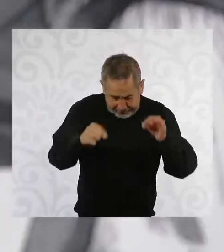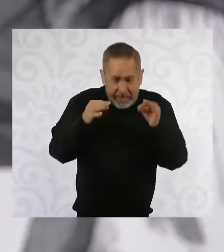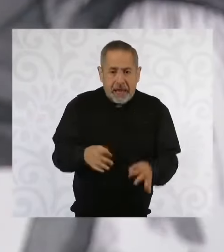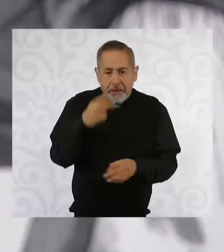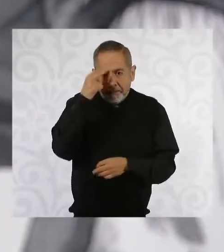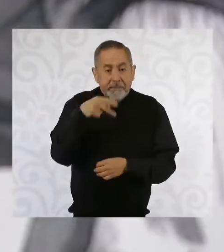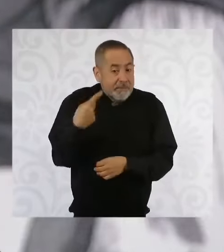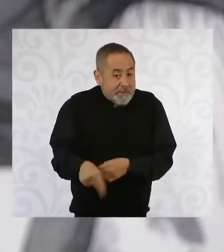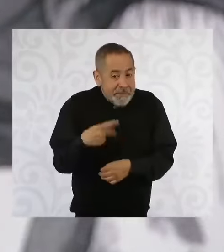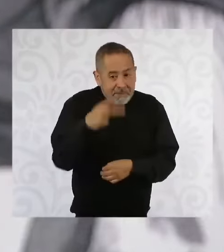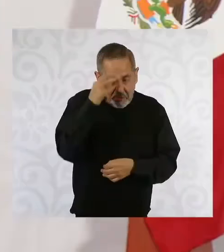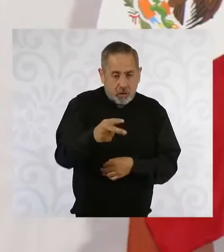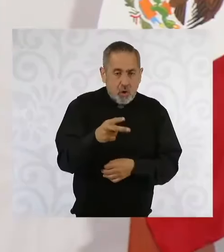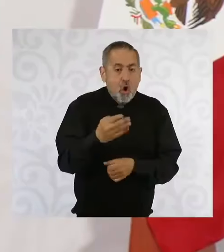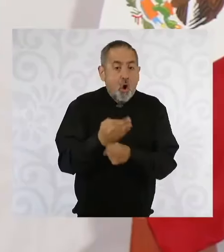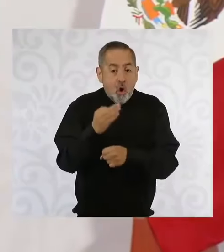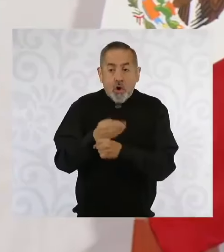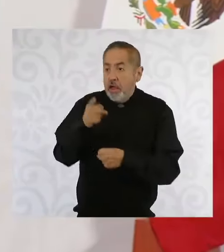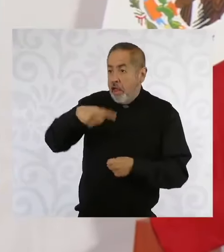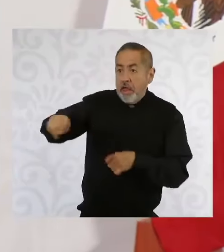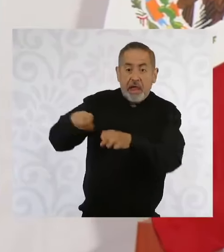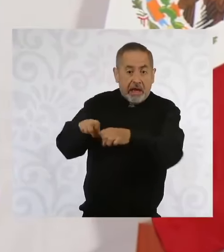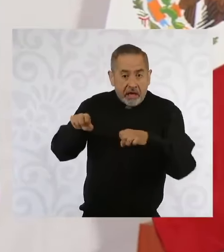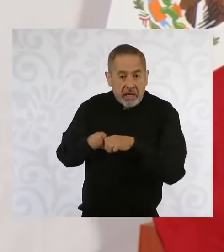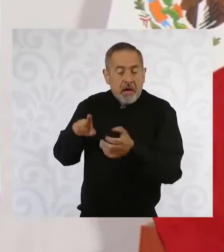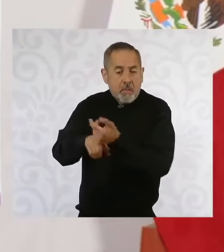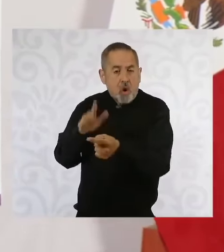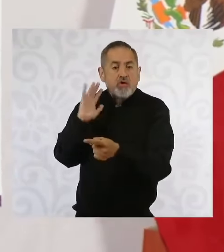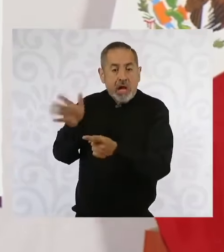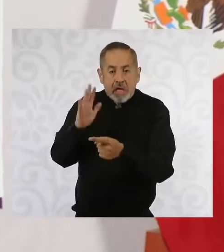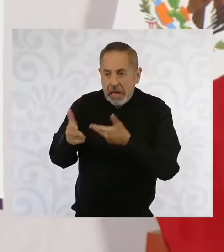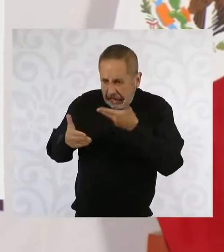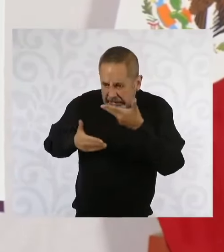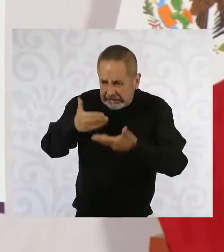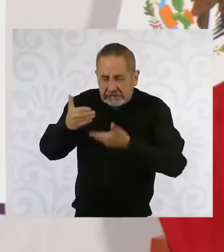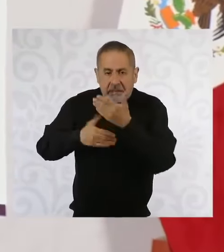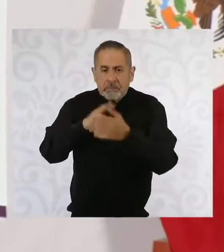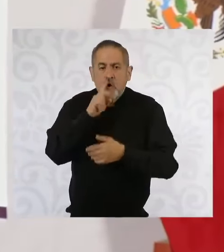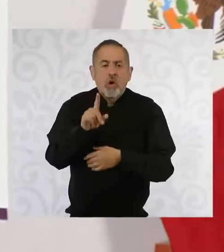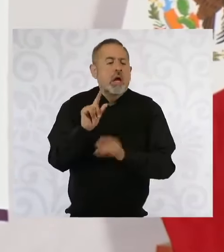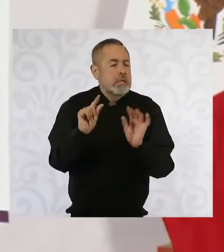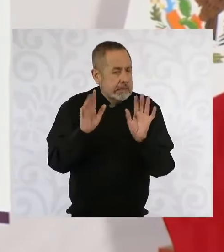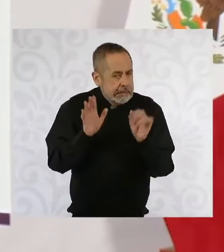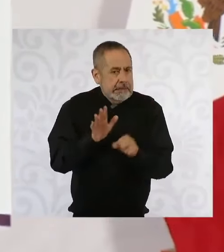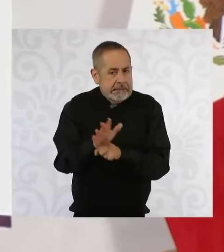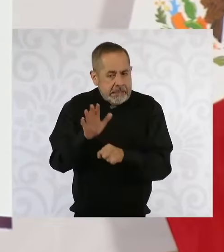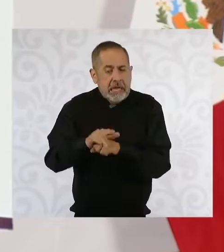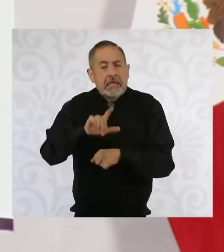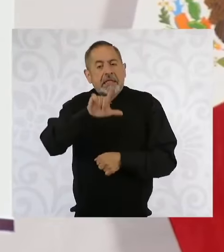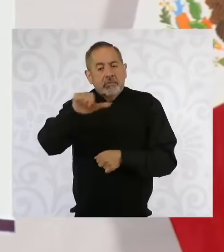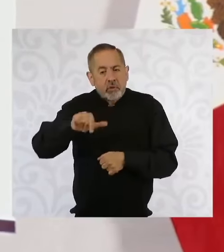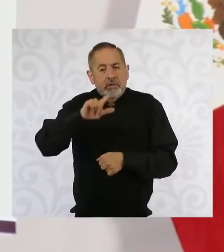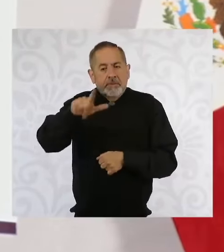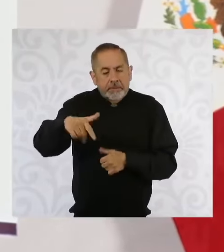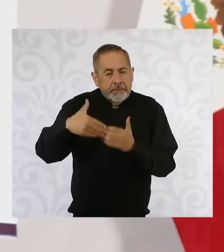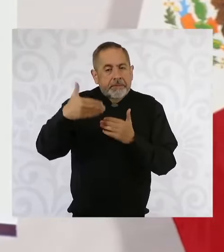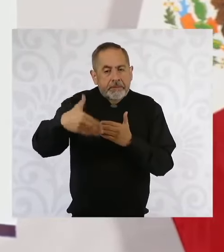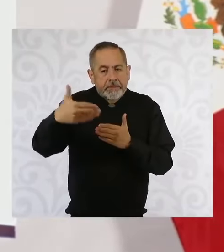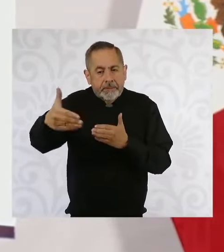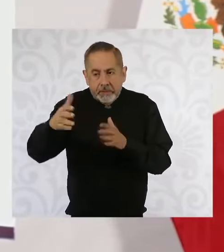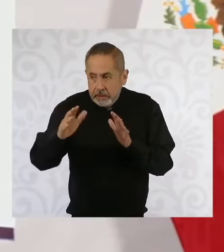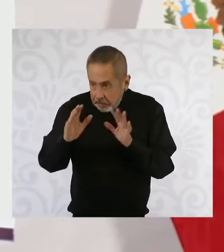de trabajo ya han avanzado Incluso en su momento en su momento ya se invitará a empresas privadas